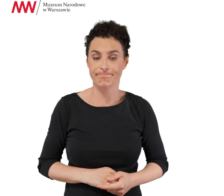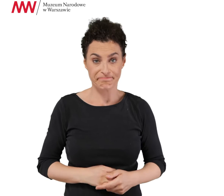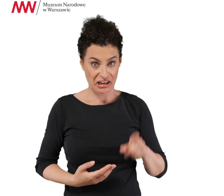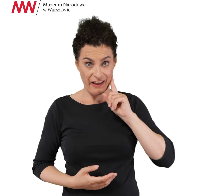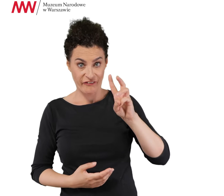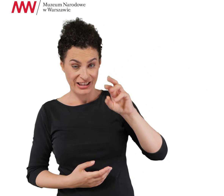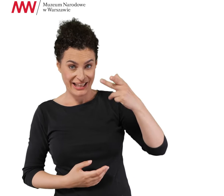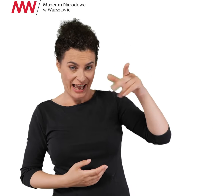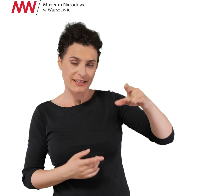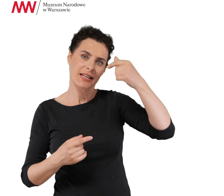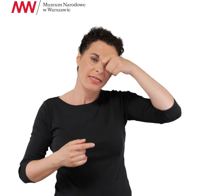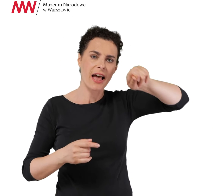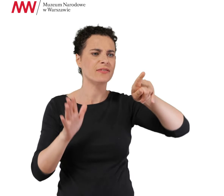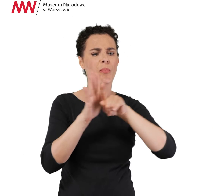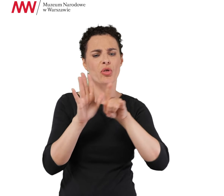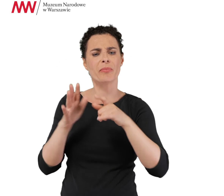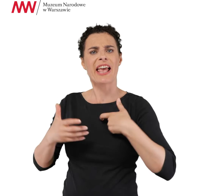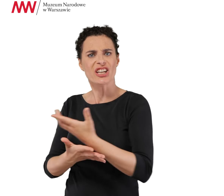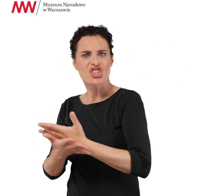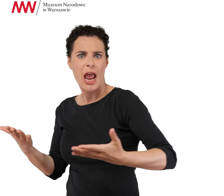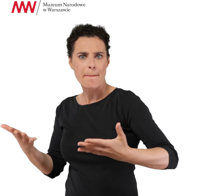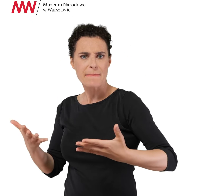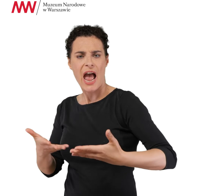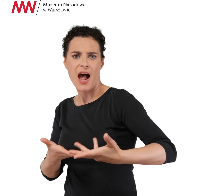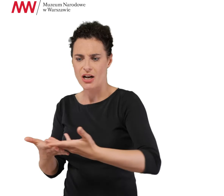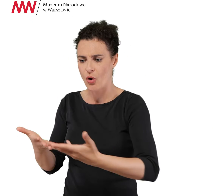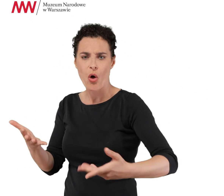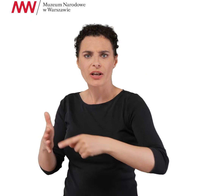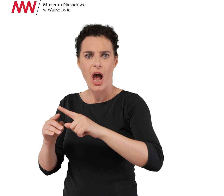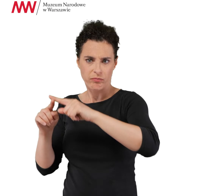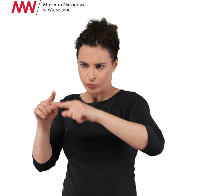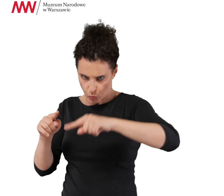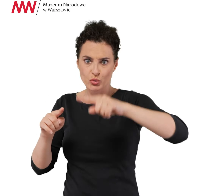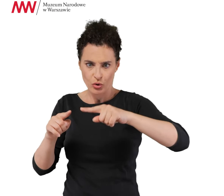które artysta porównał do "geologicznych uskoków,